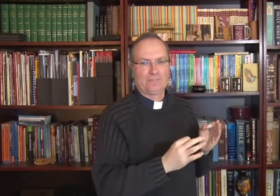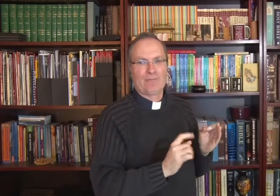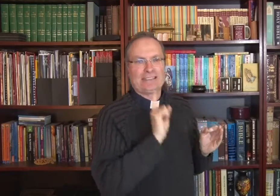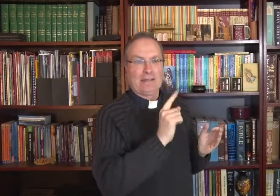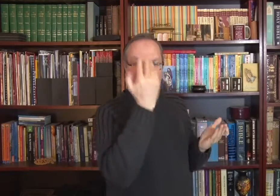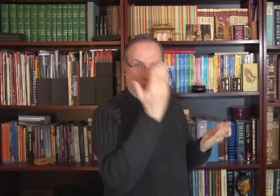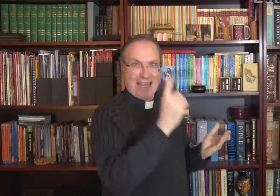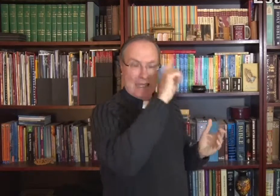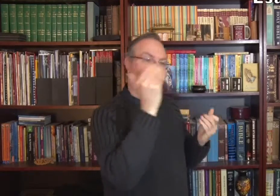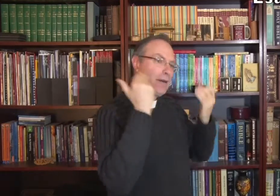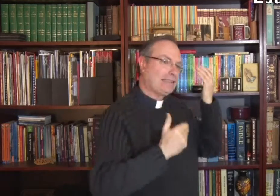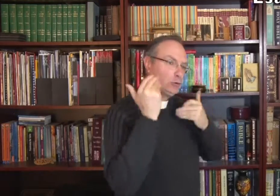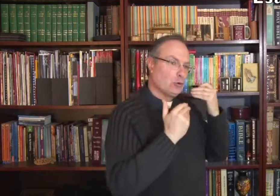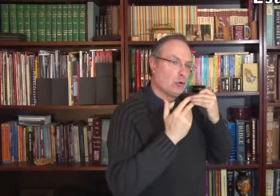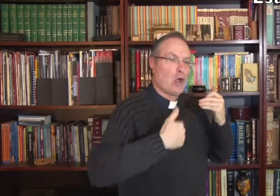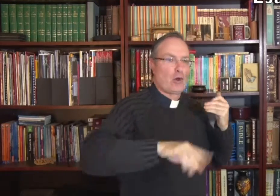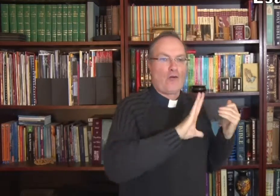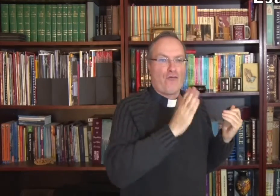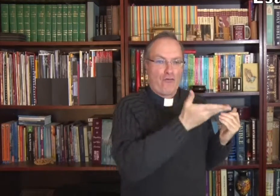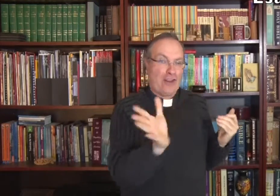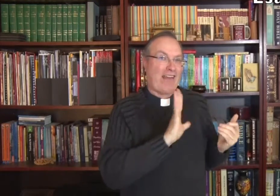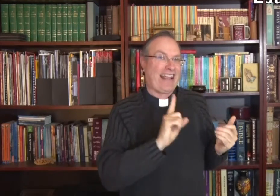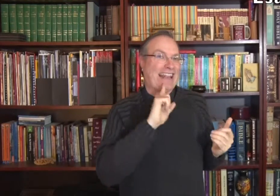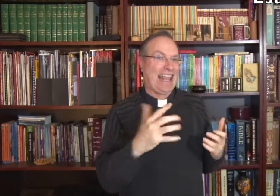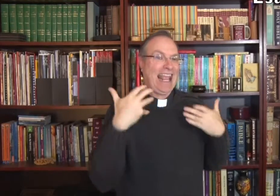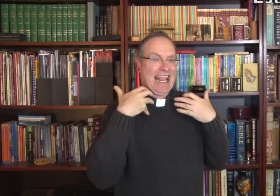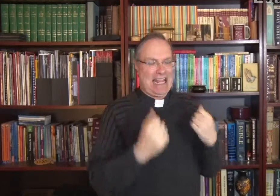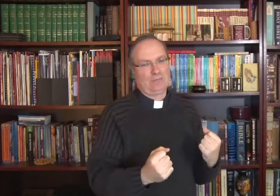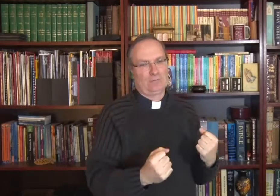C’est par ses blessures que vous avez été guéris.